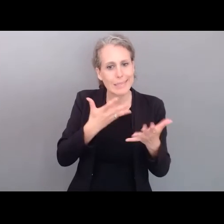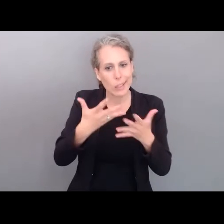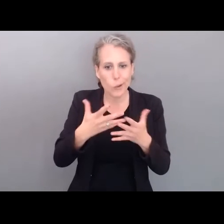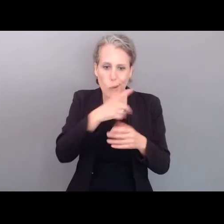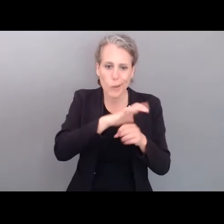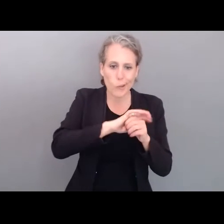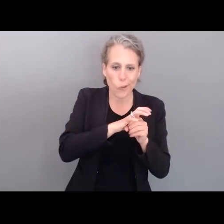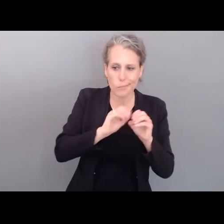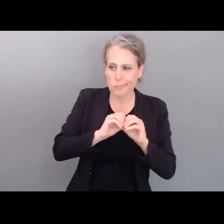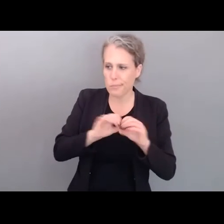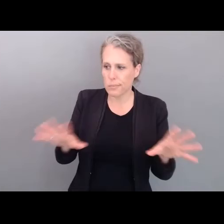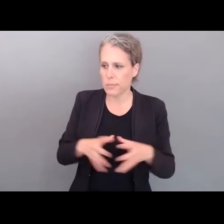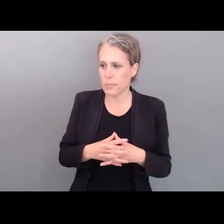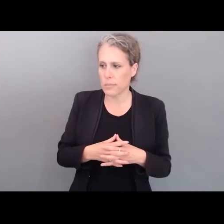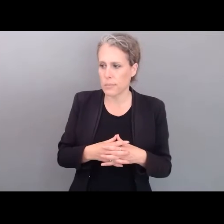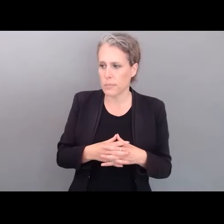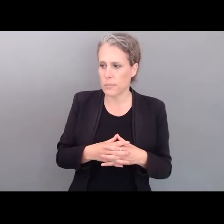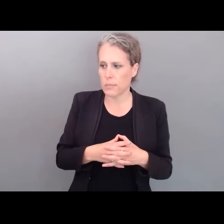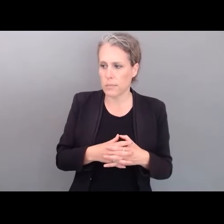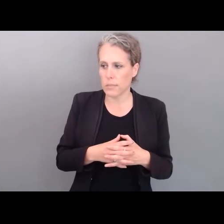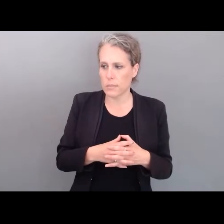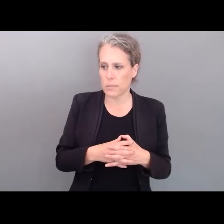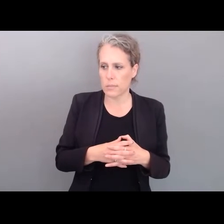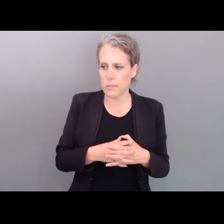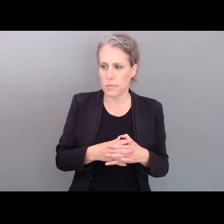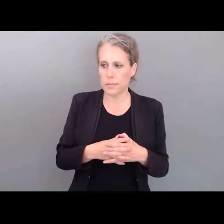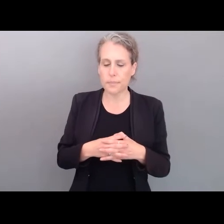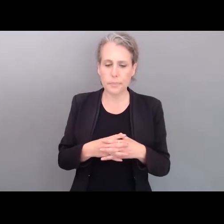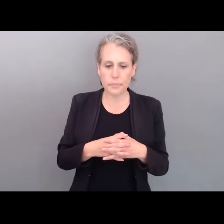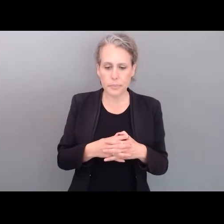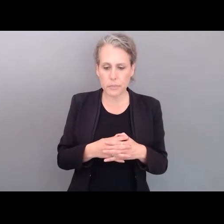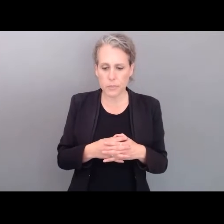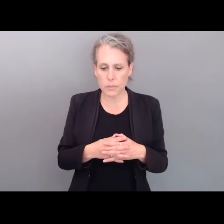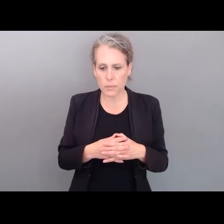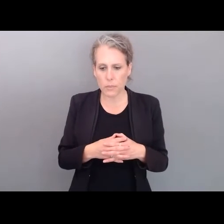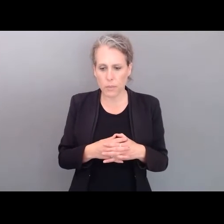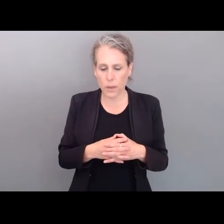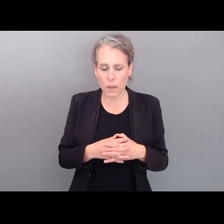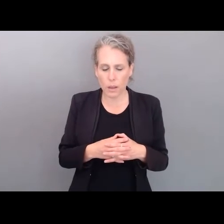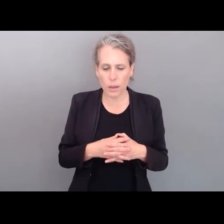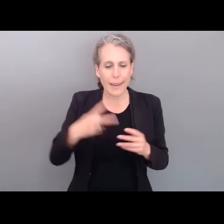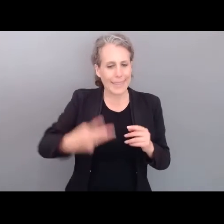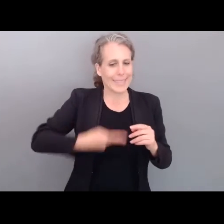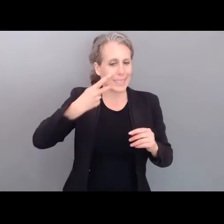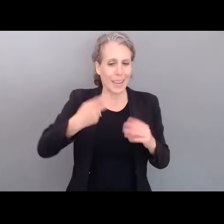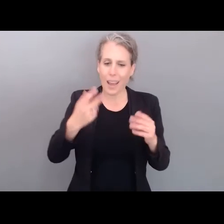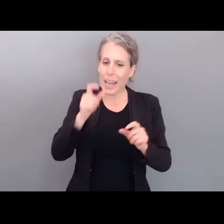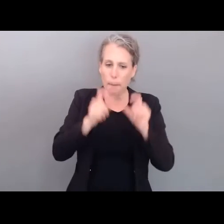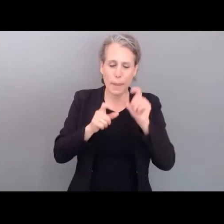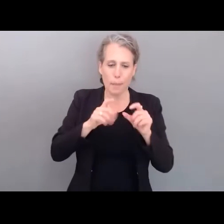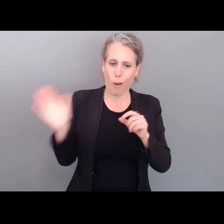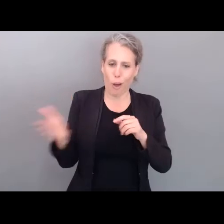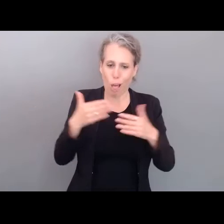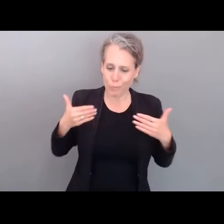habilidades disbalt durante la pandemia de COVID-19.